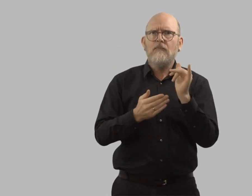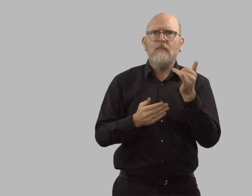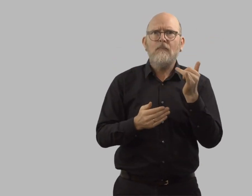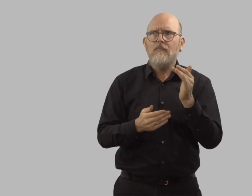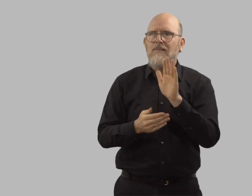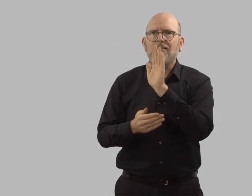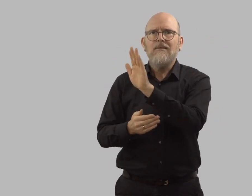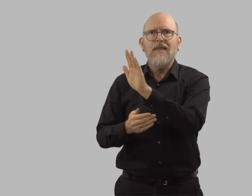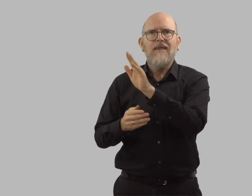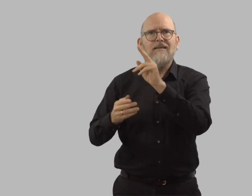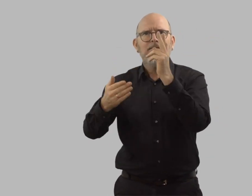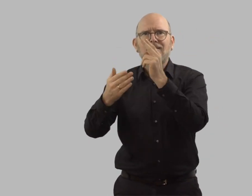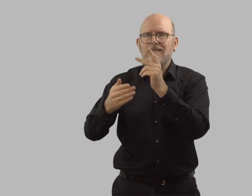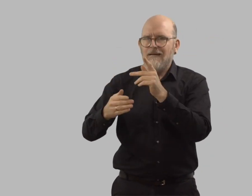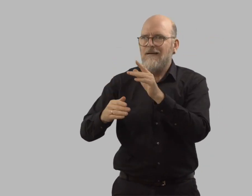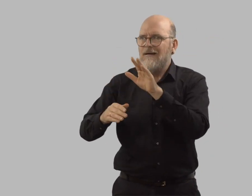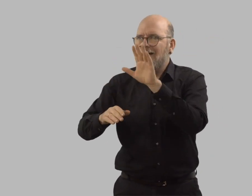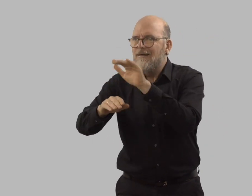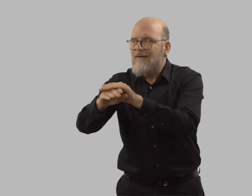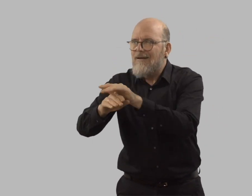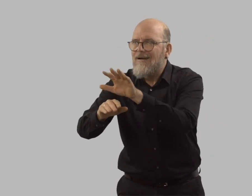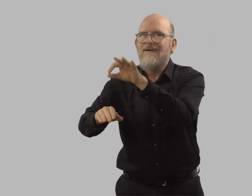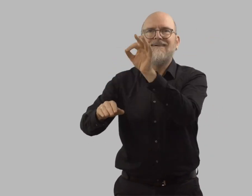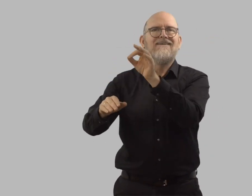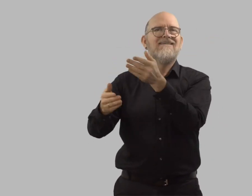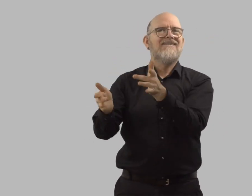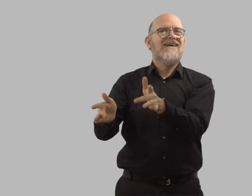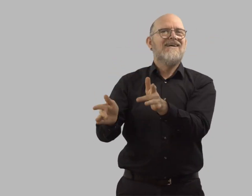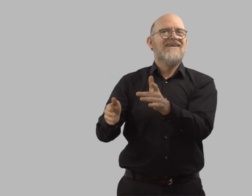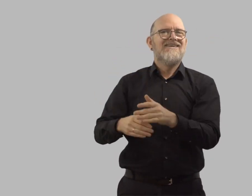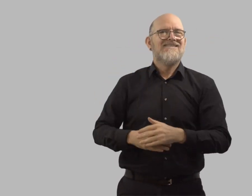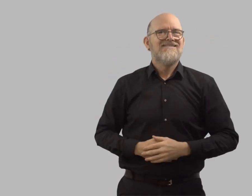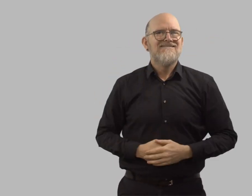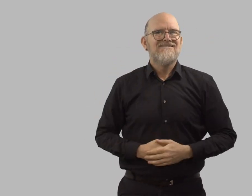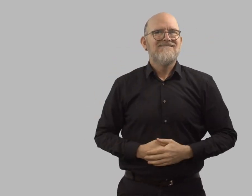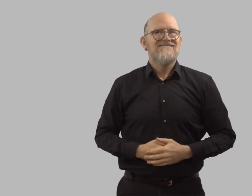erst im 21. Jahrhundert wiederentdeckt.